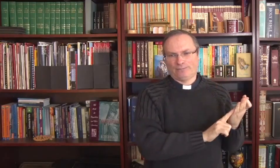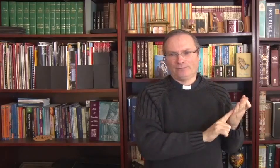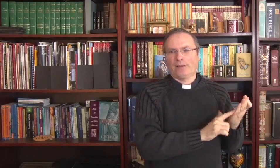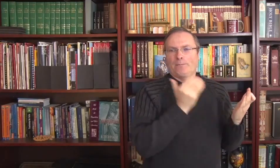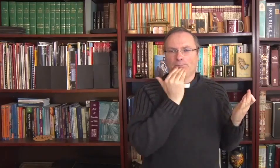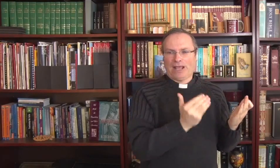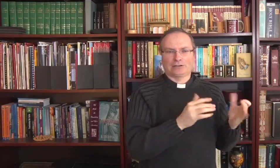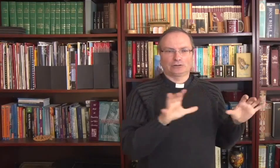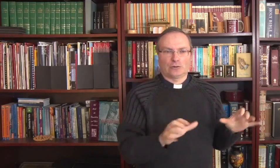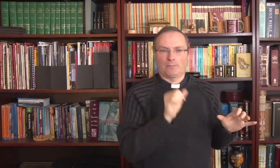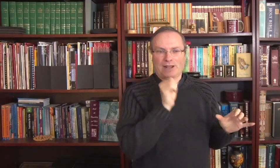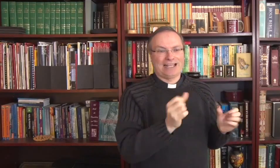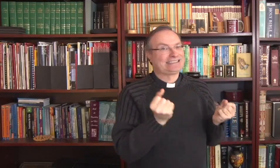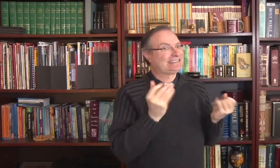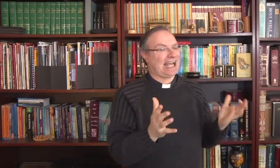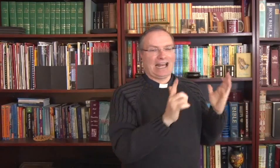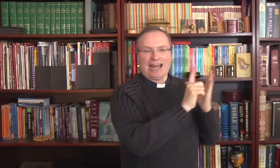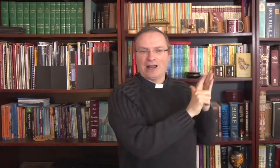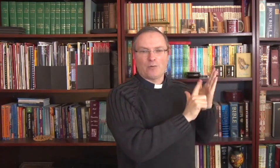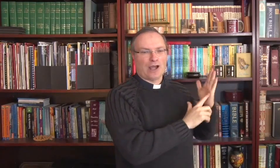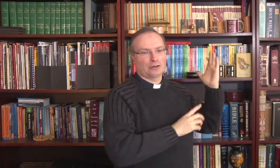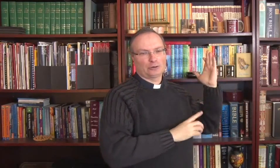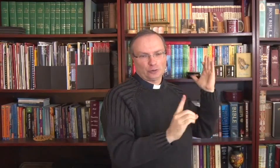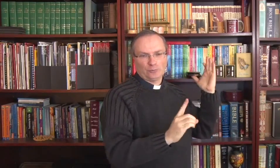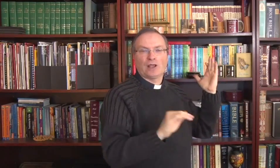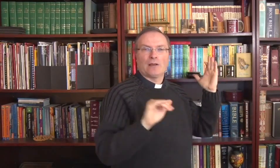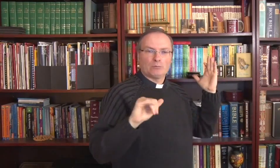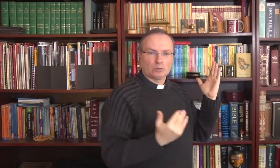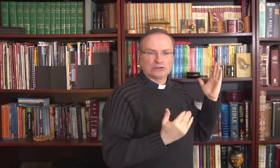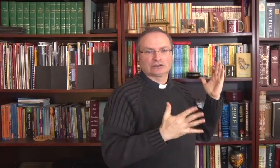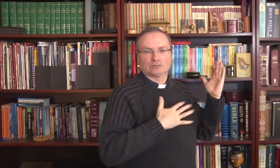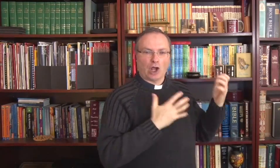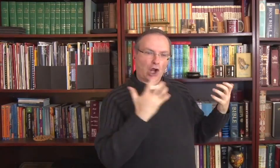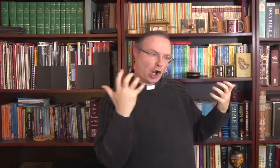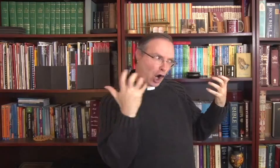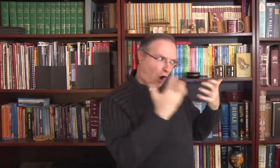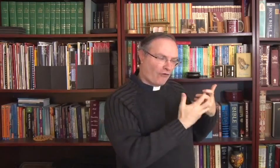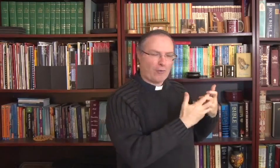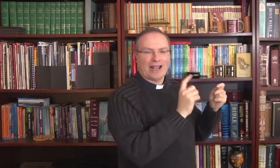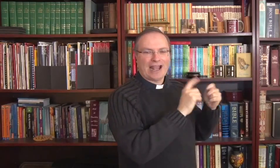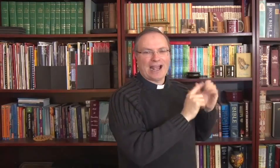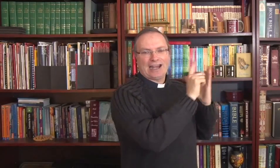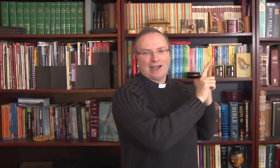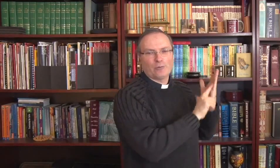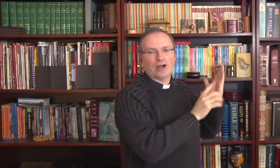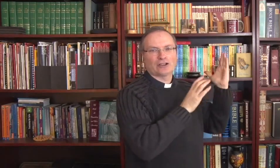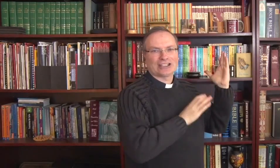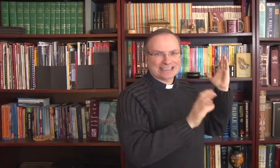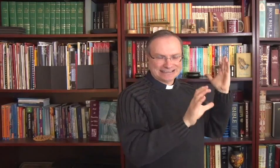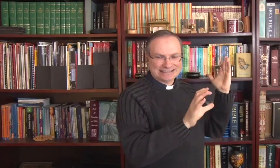bien que je ne sois pas sans la loi de Dieu, puisque je me conforme à la loi de Christ –